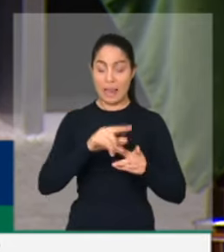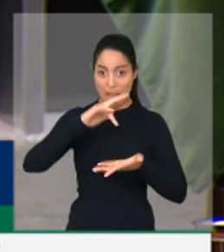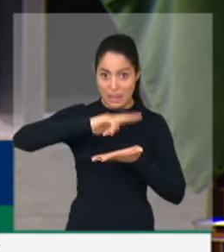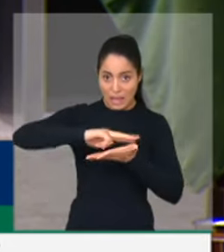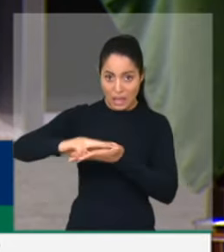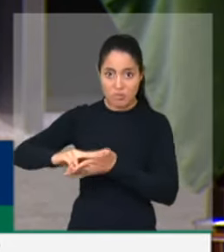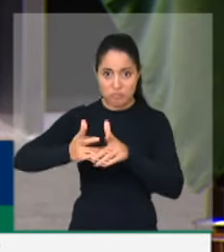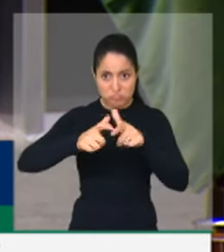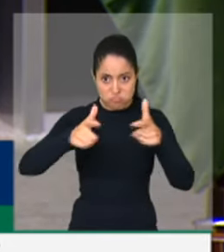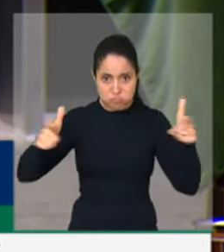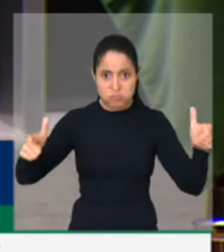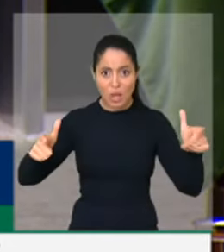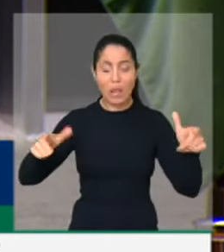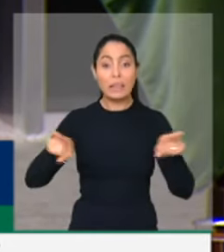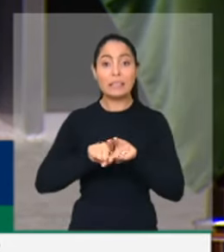E LEITOS DE UTI. PARA QUE NÓS POSSAMOS.... COMBATER A